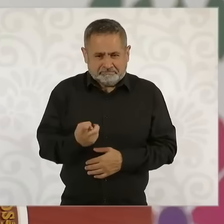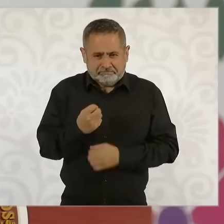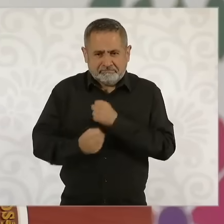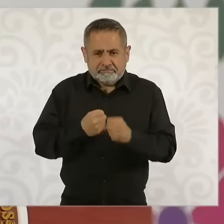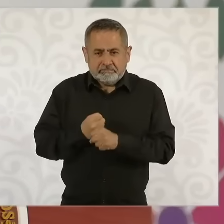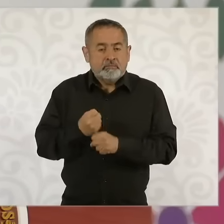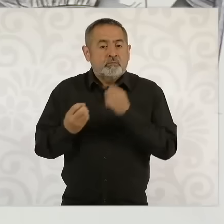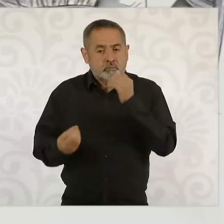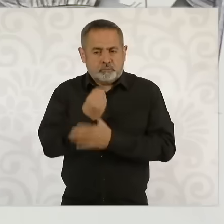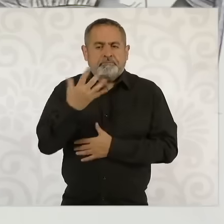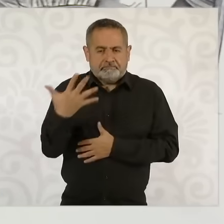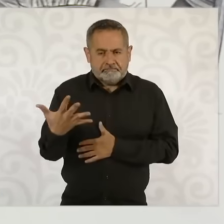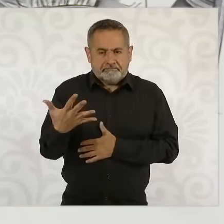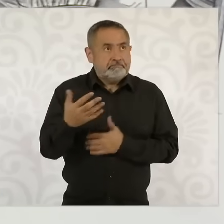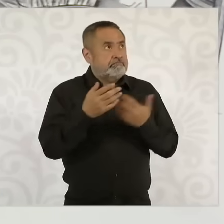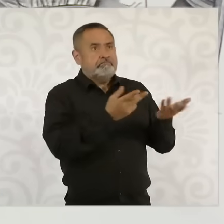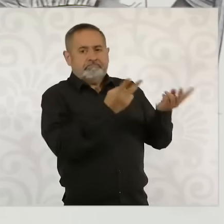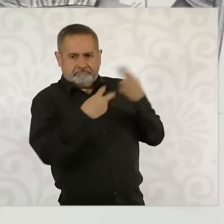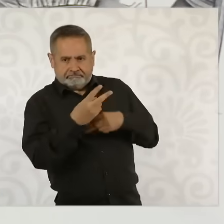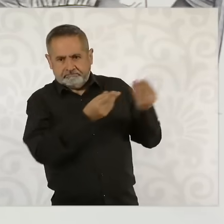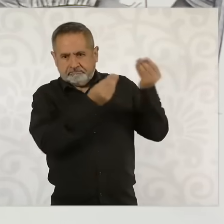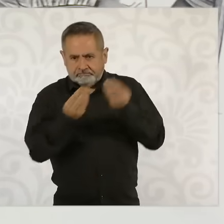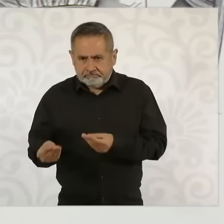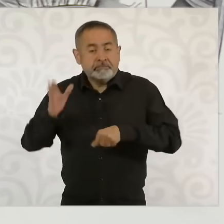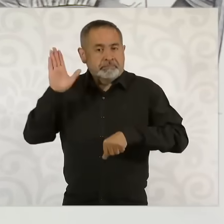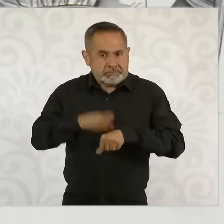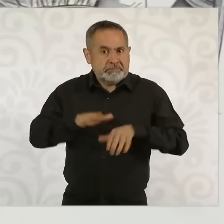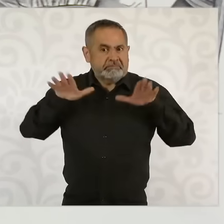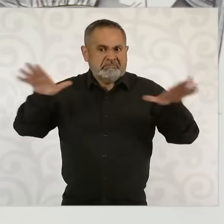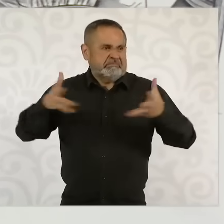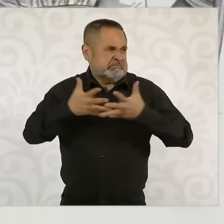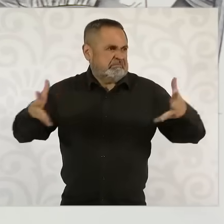sin embargo es muy importante resaltar que se integran cinco aeronaves, estaremos operando